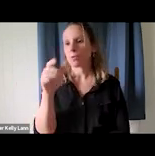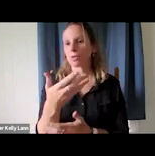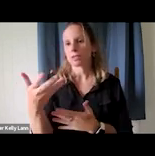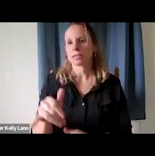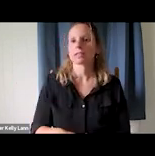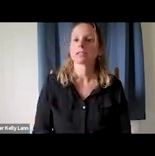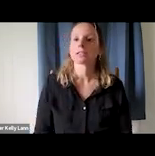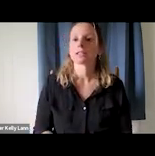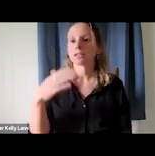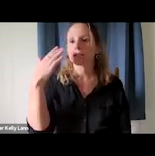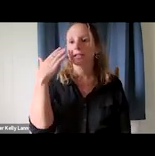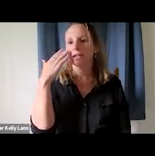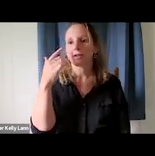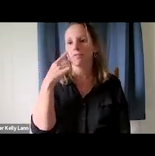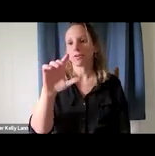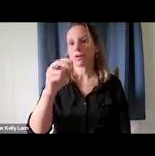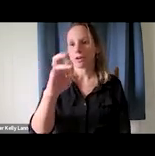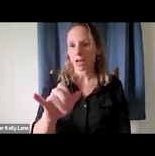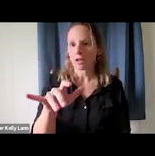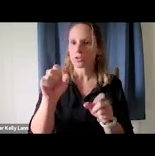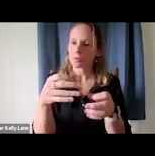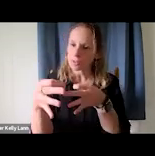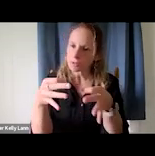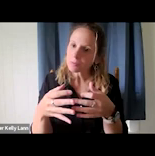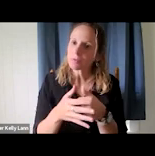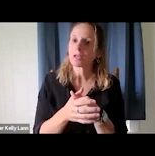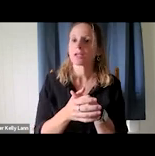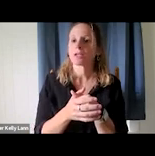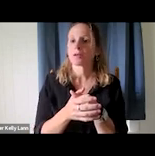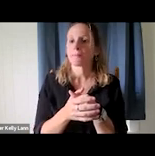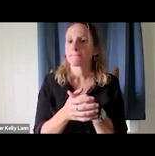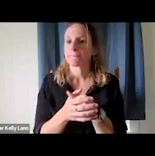para que ella pueda explicar sus problemas.